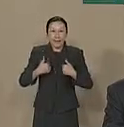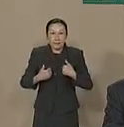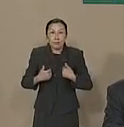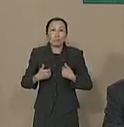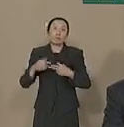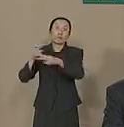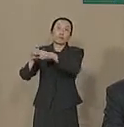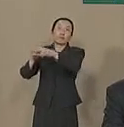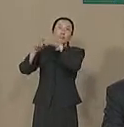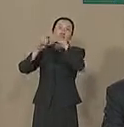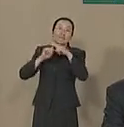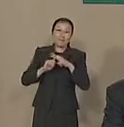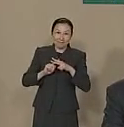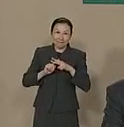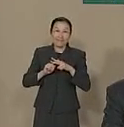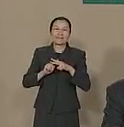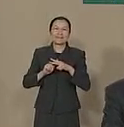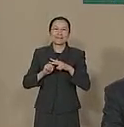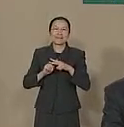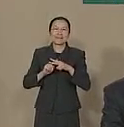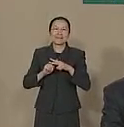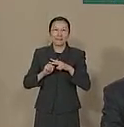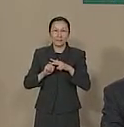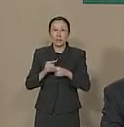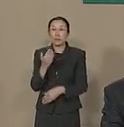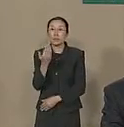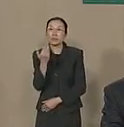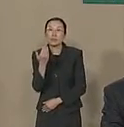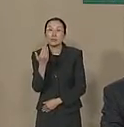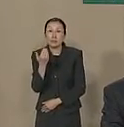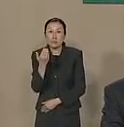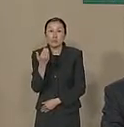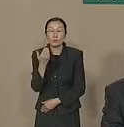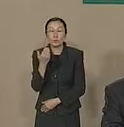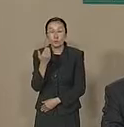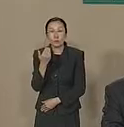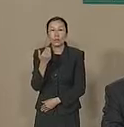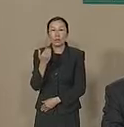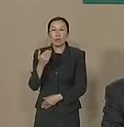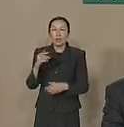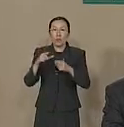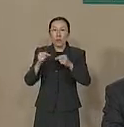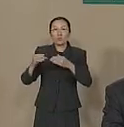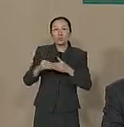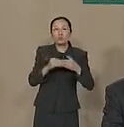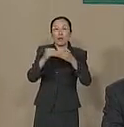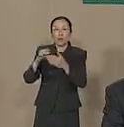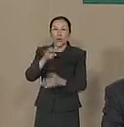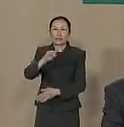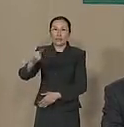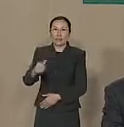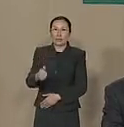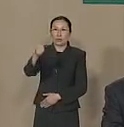いう返書が届きました 先日私は 来日された 国連総会議長のデスコトさんと